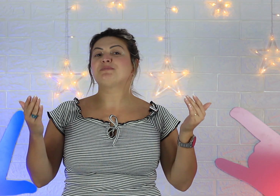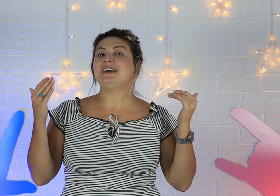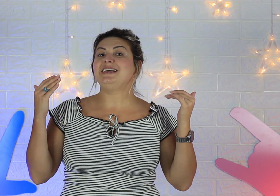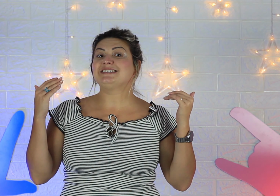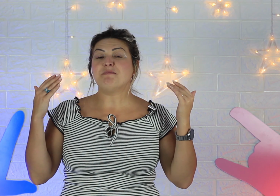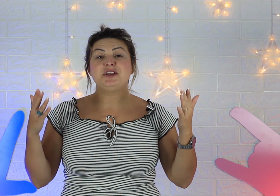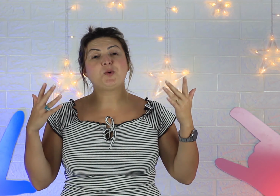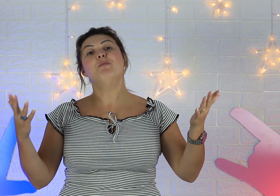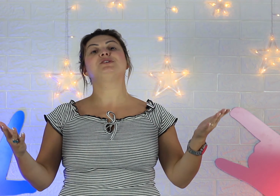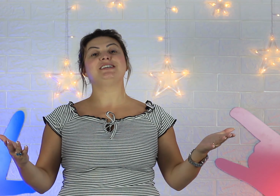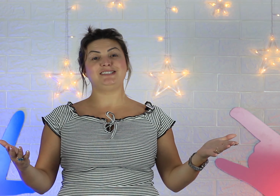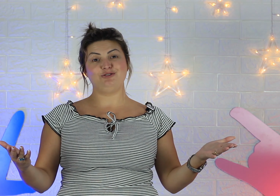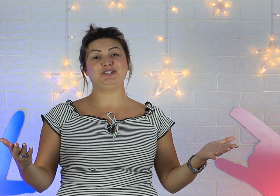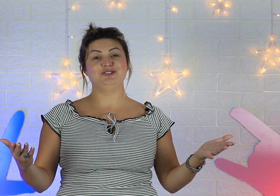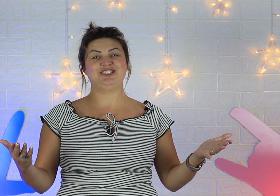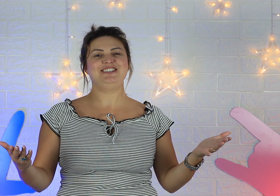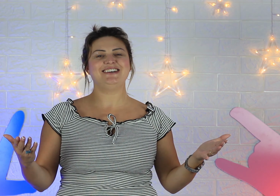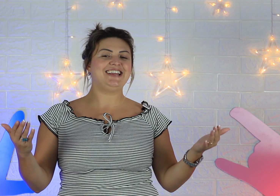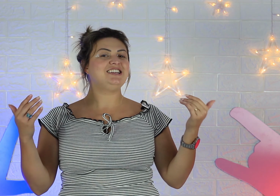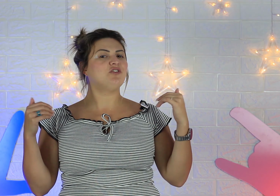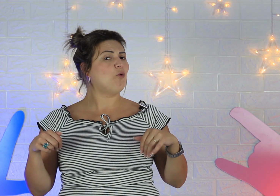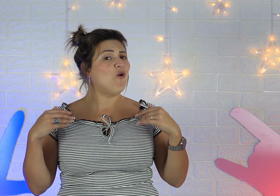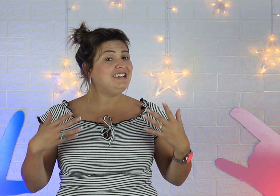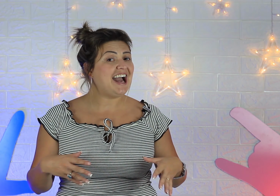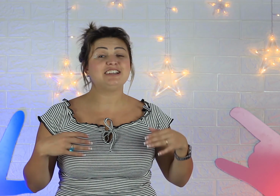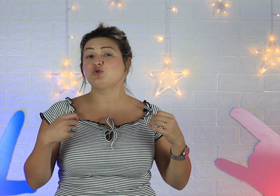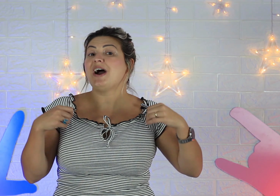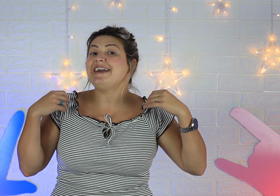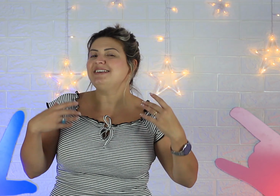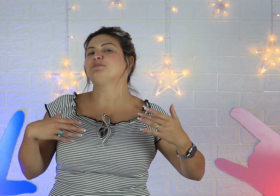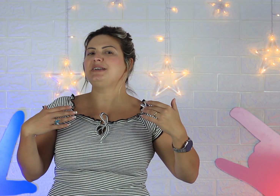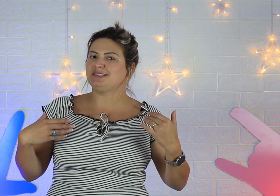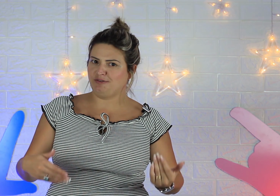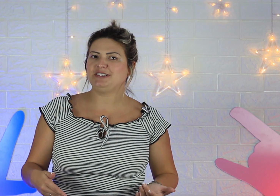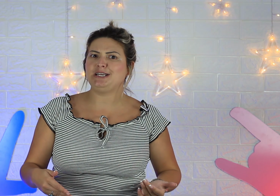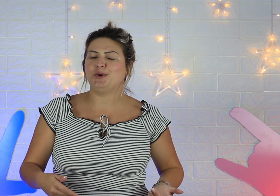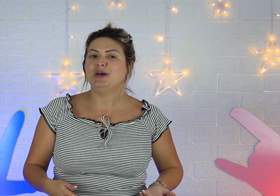surdos para eles saberem como que está sendo o seu dia né eles vão olhar a sua expressão facial